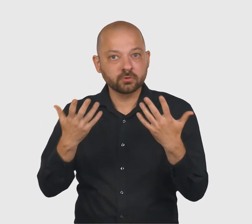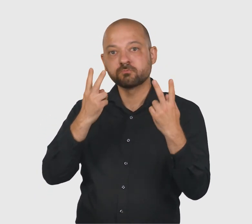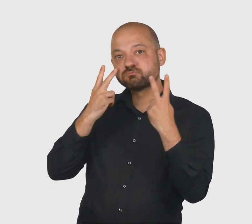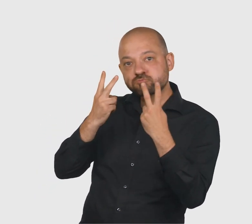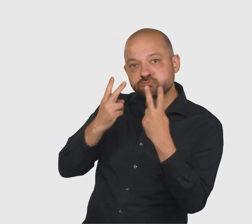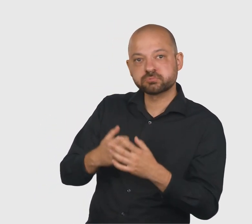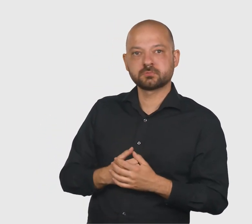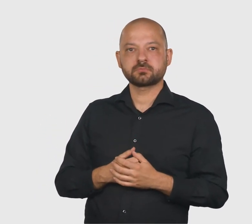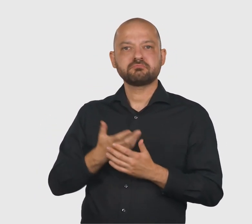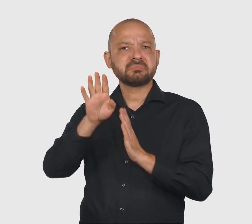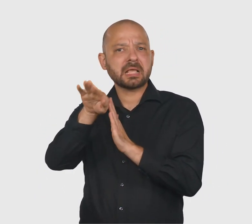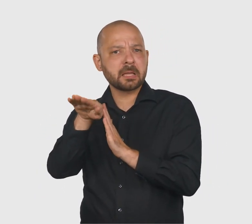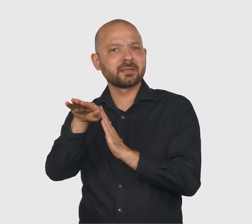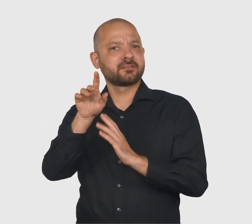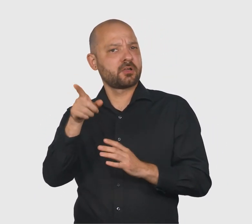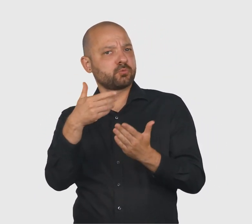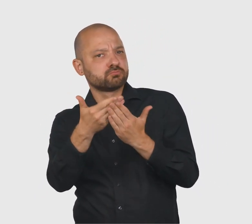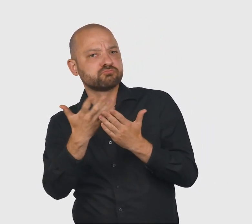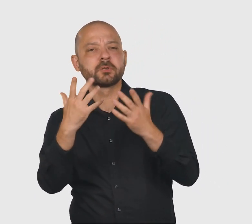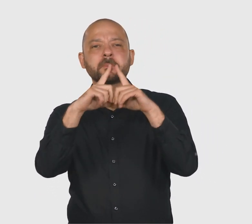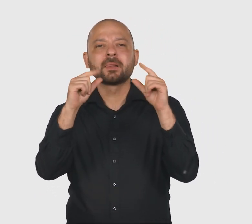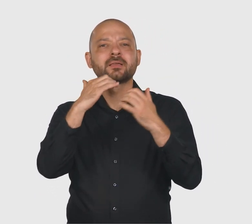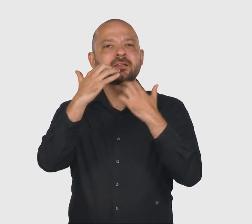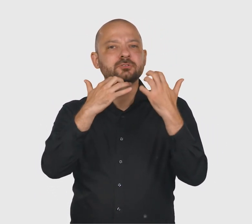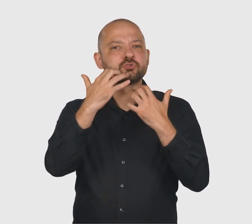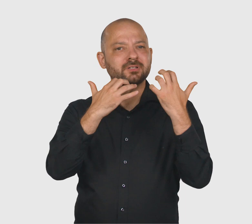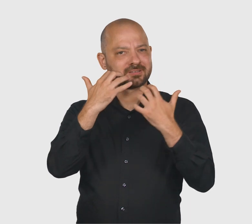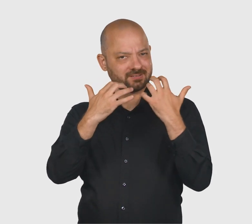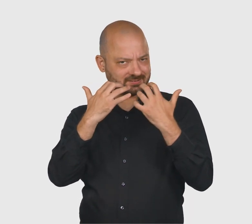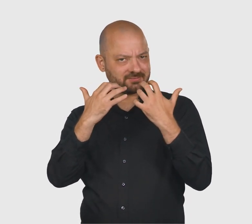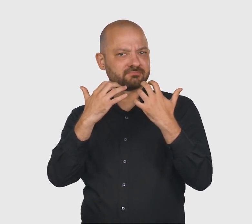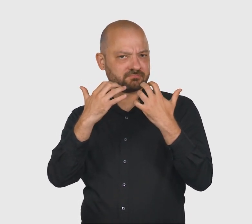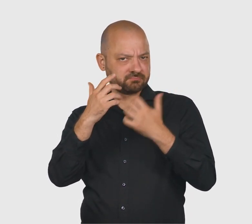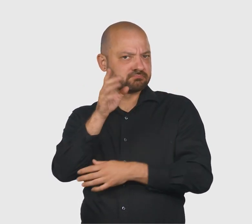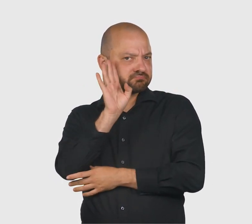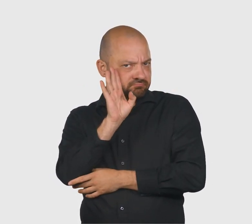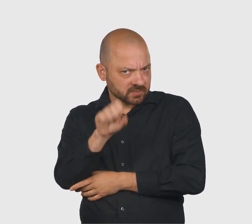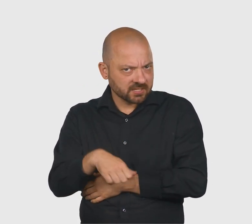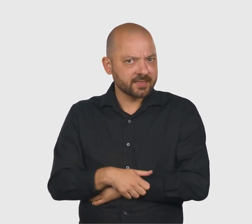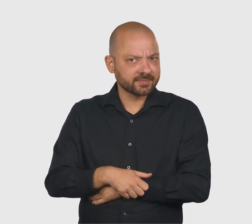nachmittags Bildergeschichten zu lauschen.